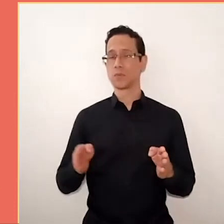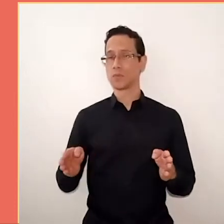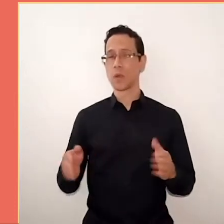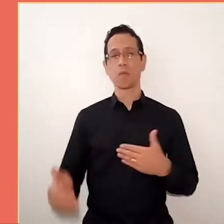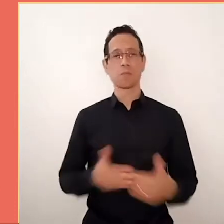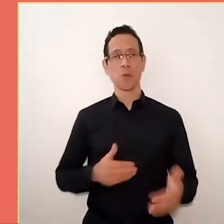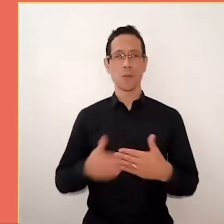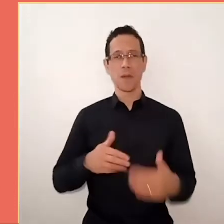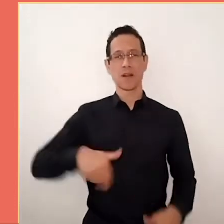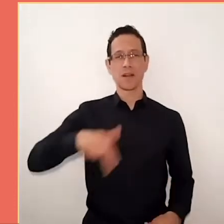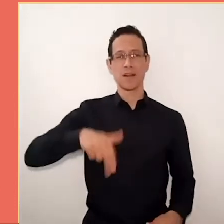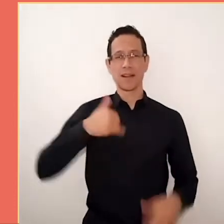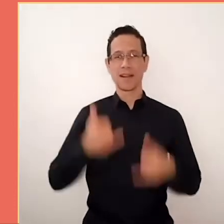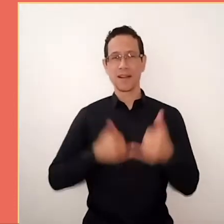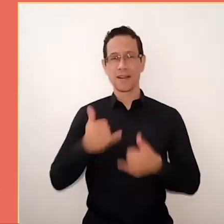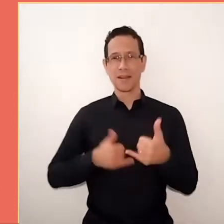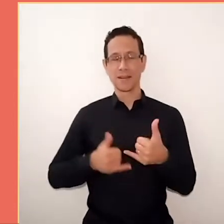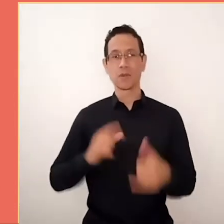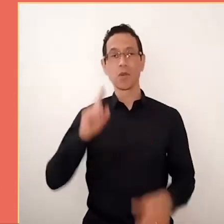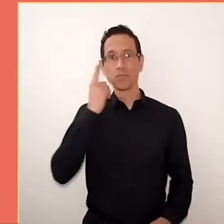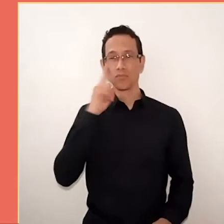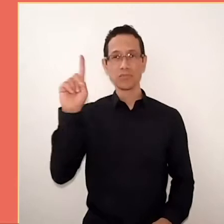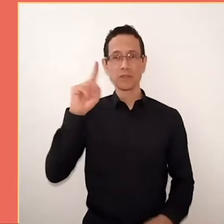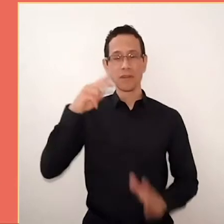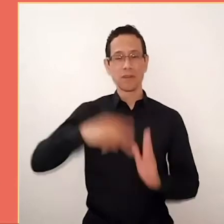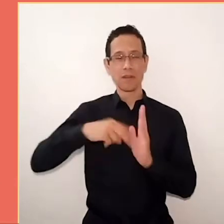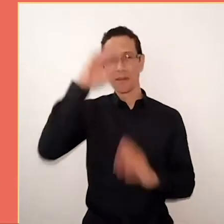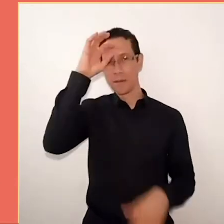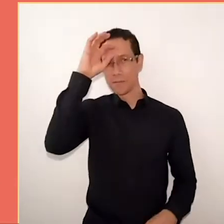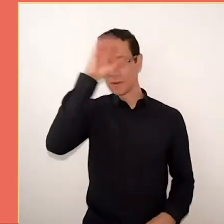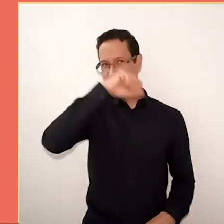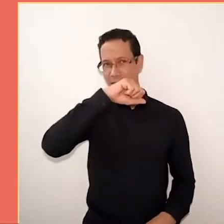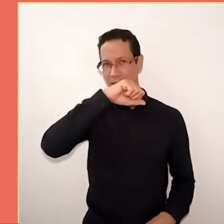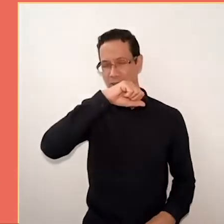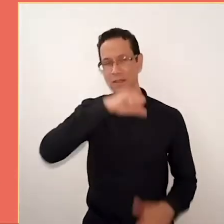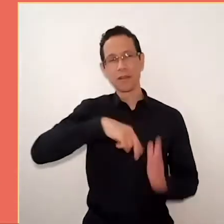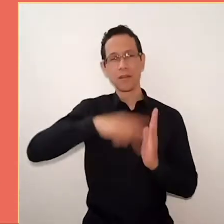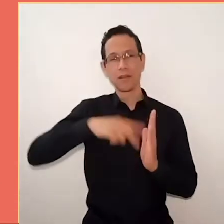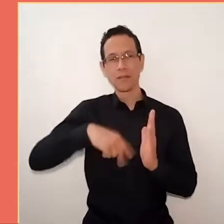Um dia aprender a ler. A leitura veio aguçar-lhe a observação.